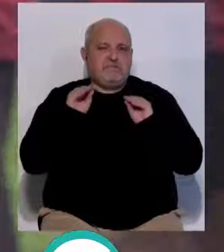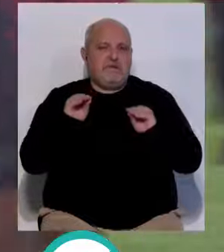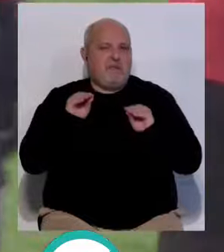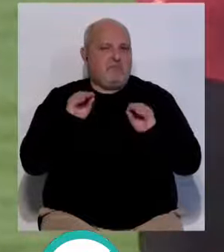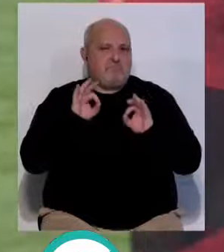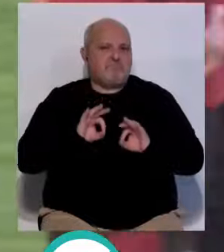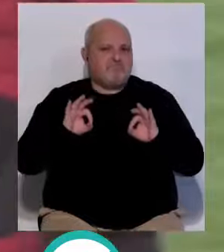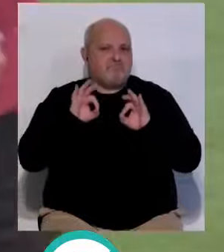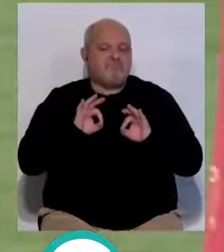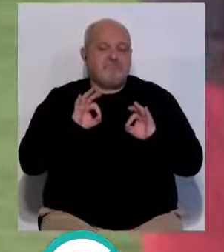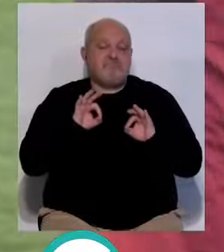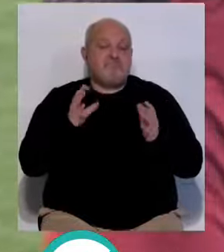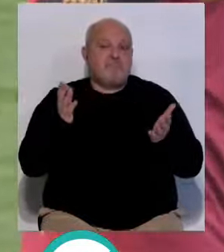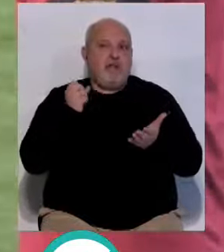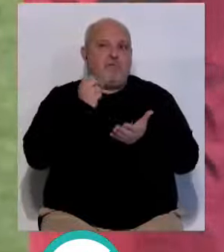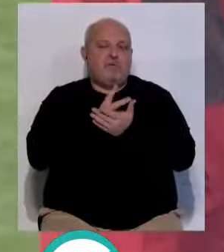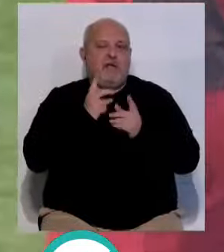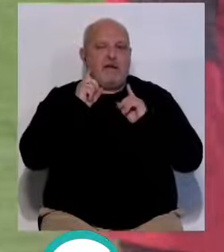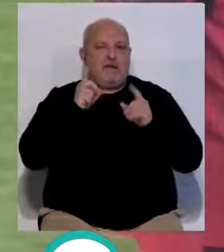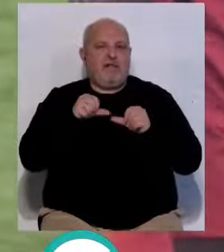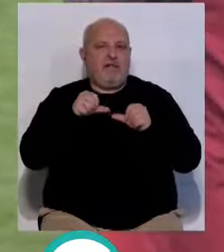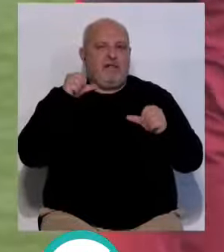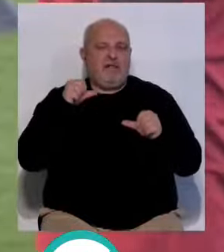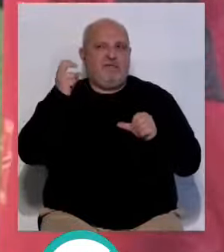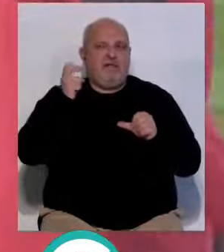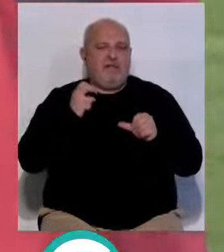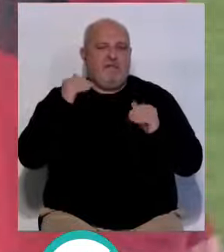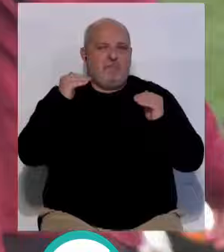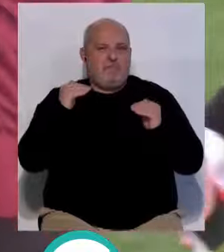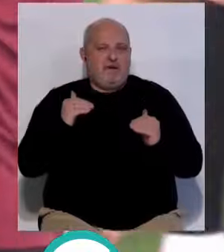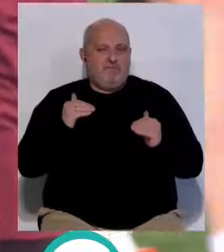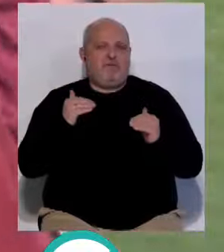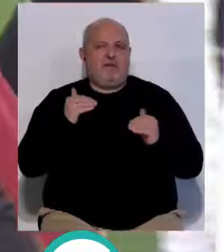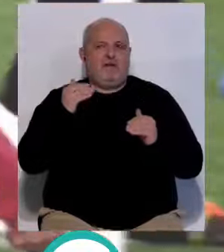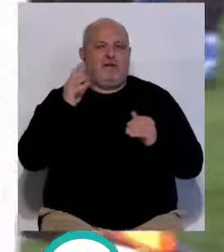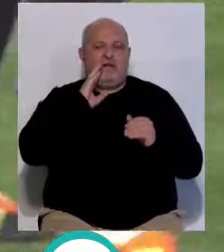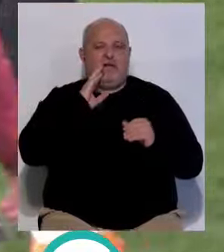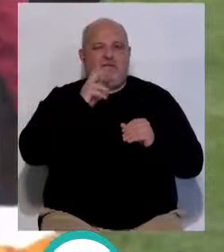apuesta arriesgada porque su rendimiento venía menos se había marchado a Turquía no se había